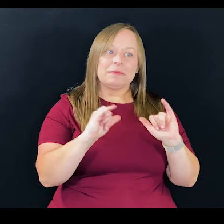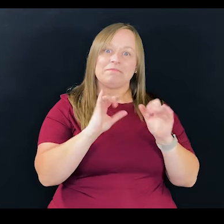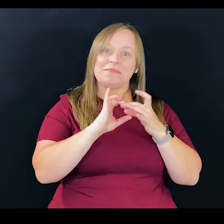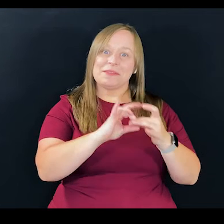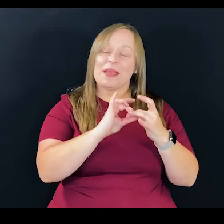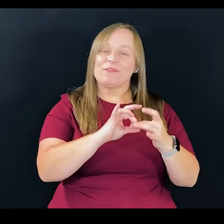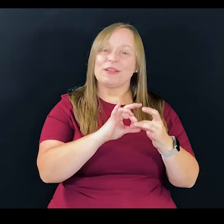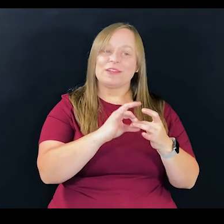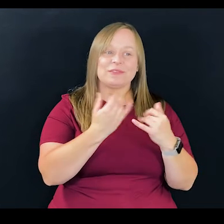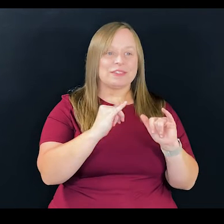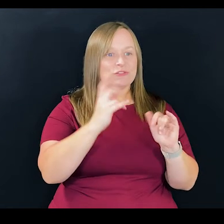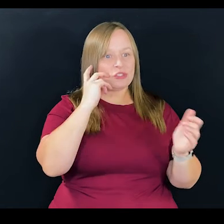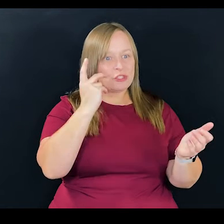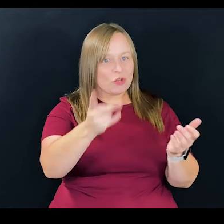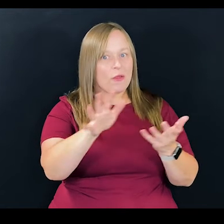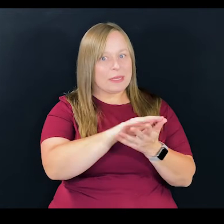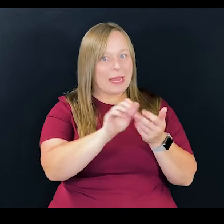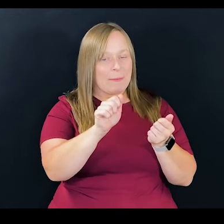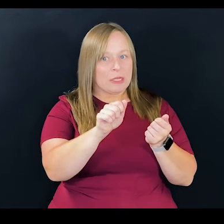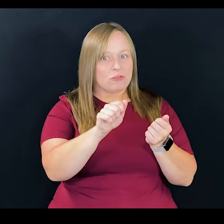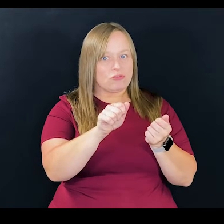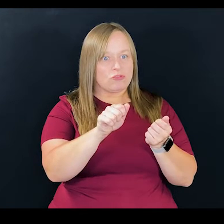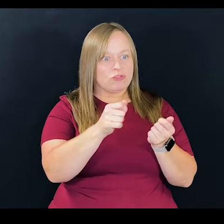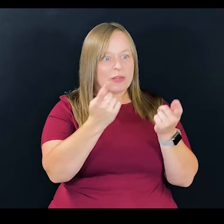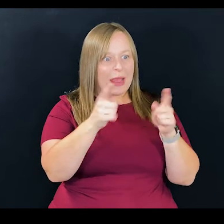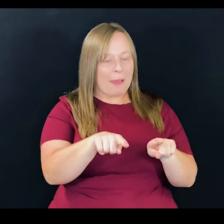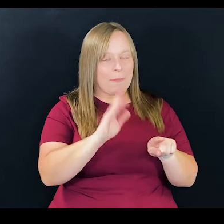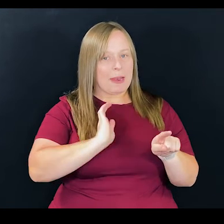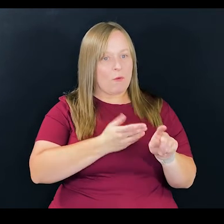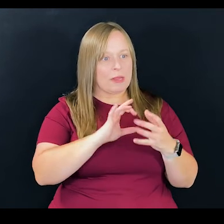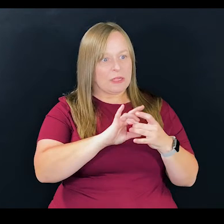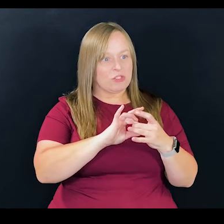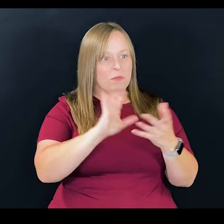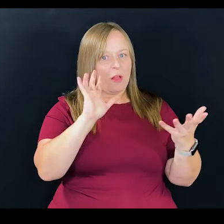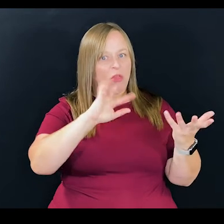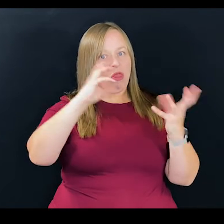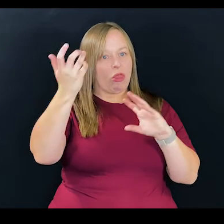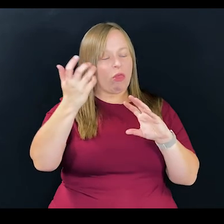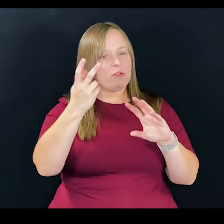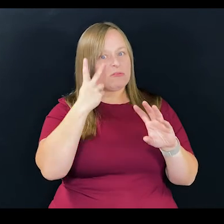Pero ahora ya tenemos una relación en donde ella vio el daño